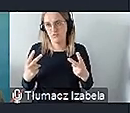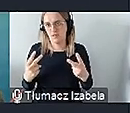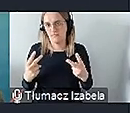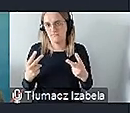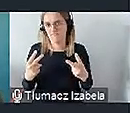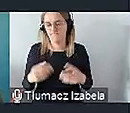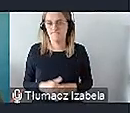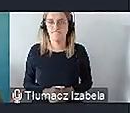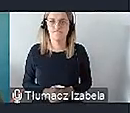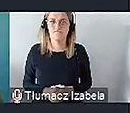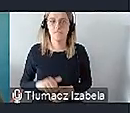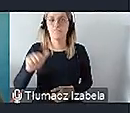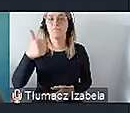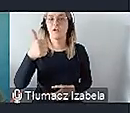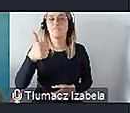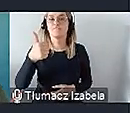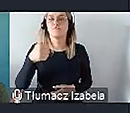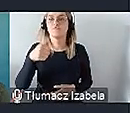Pierwszy dotyczy tego,